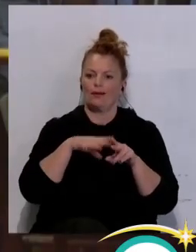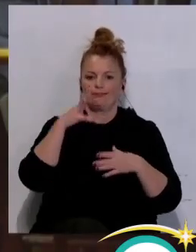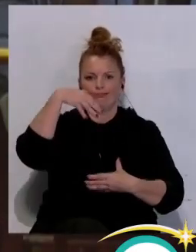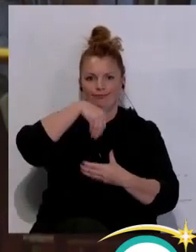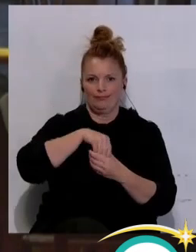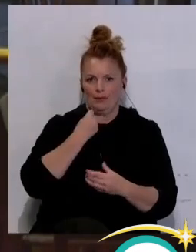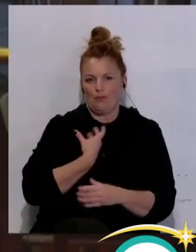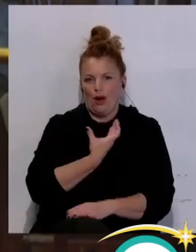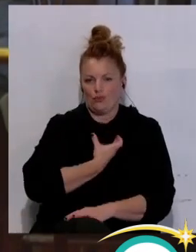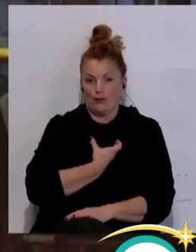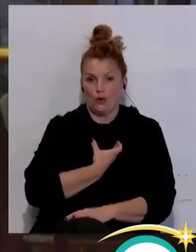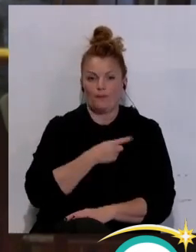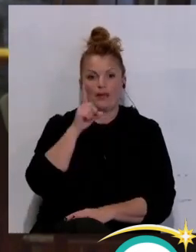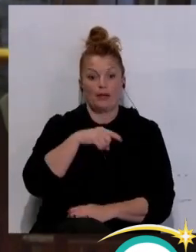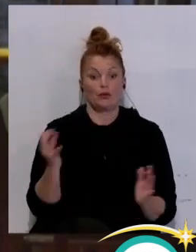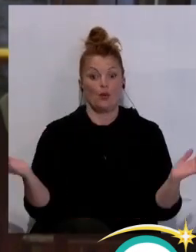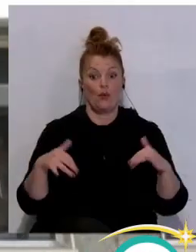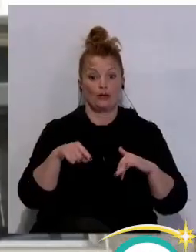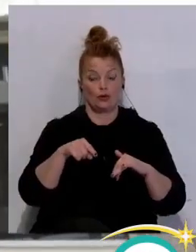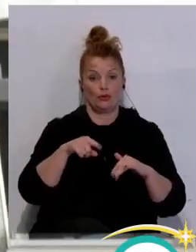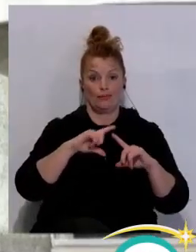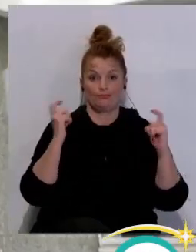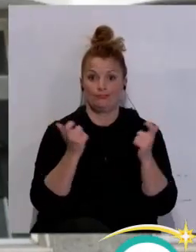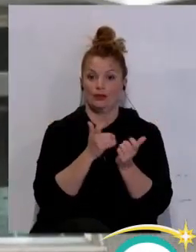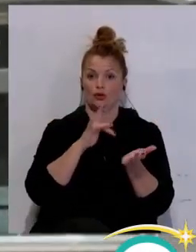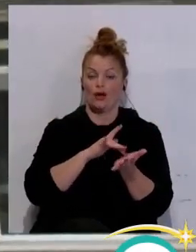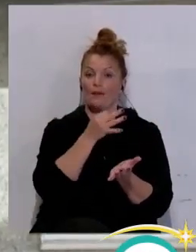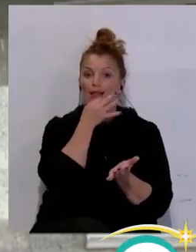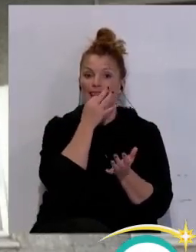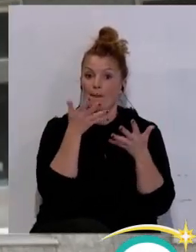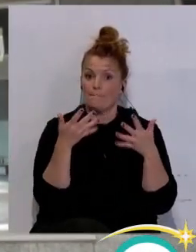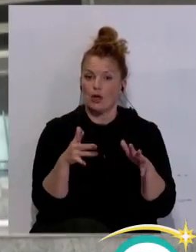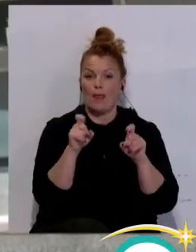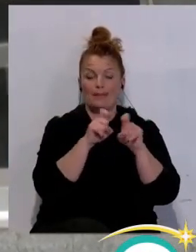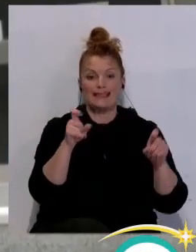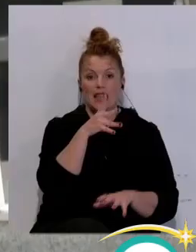municipal en el encuentro celebrado en la tarde de este miércoles la empresa de aguas de la ciudad